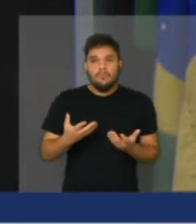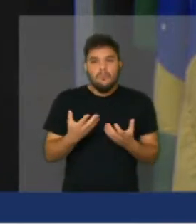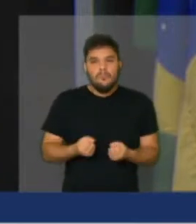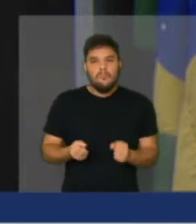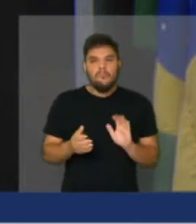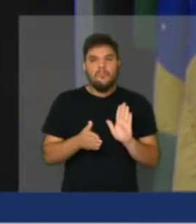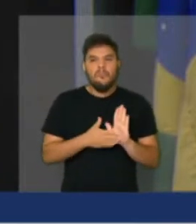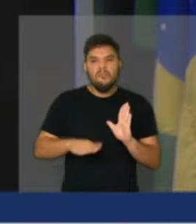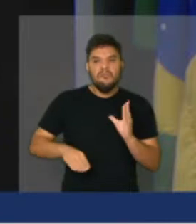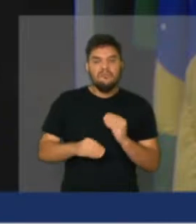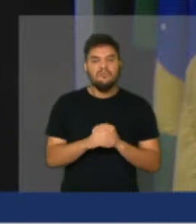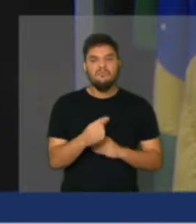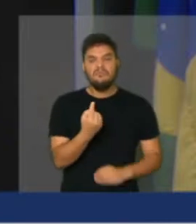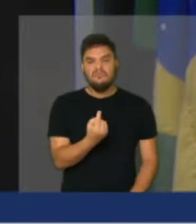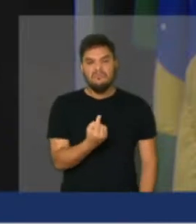DE 2018, APRESENTADA NA LEGISLATURA ENCERRADA, E AS